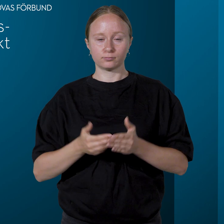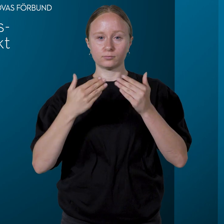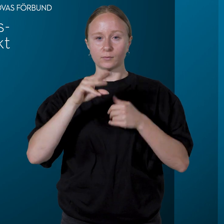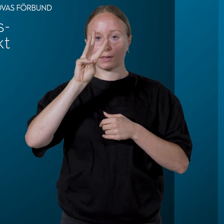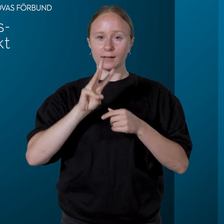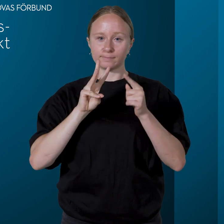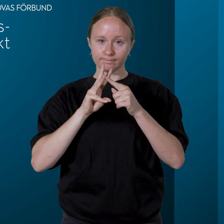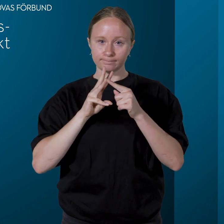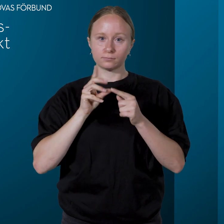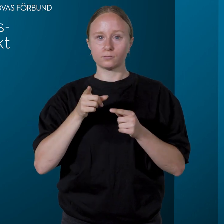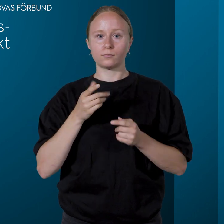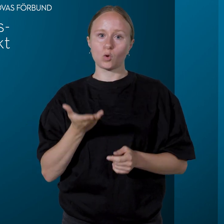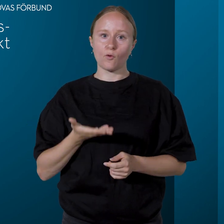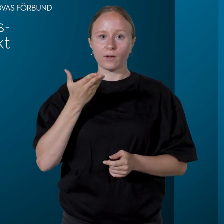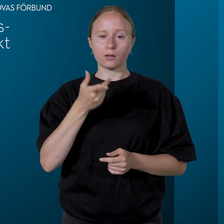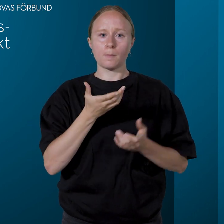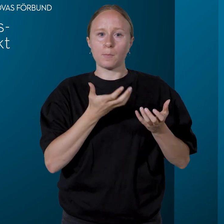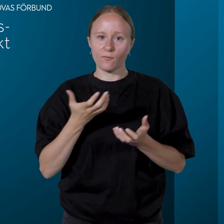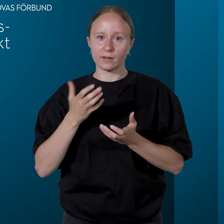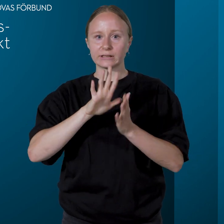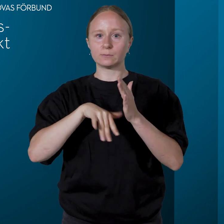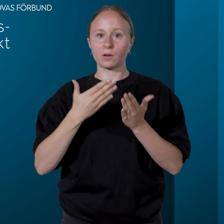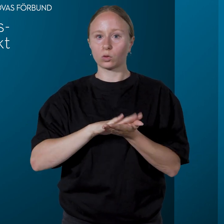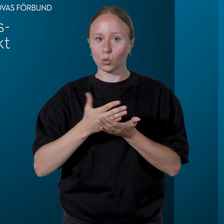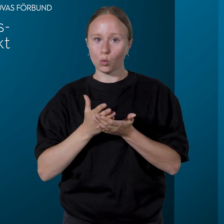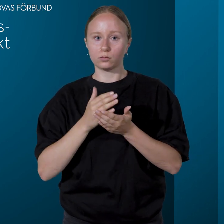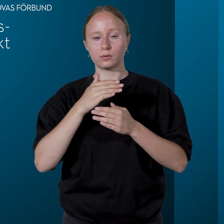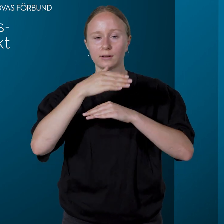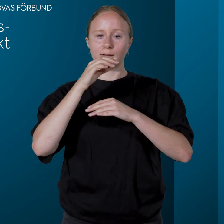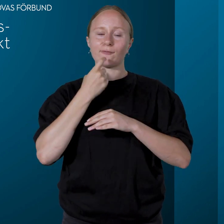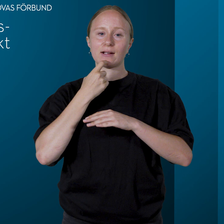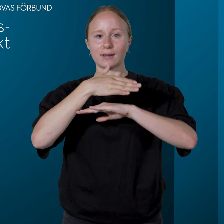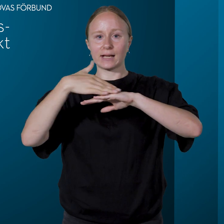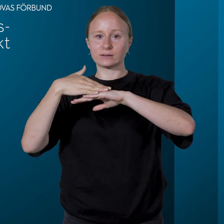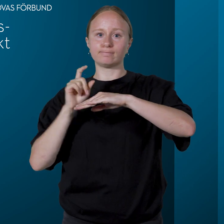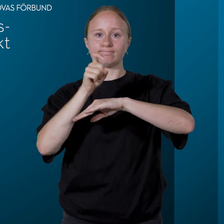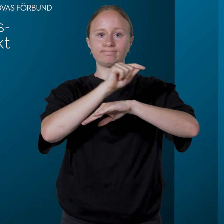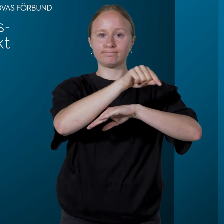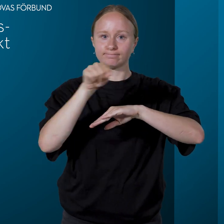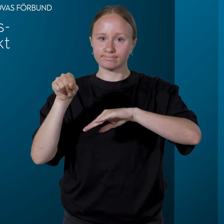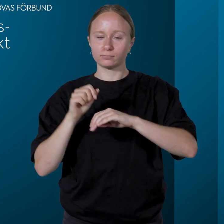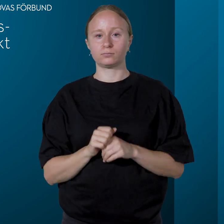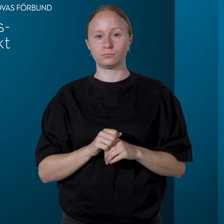Den tredje tesen lyfter fram behovet av teckenspråkstolkning över gränserna.